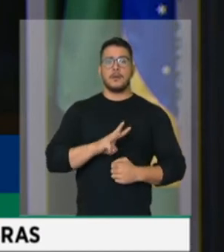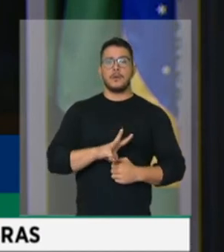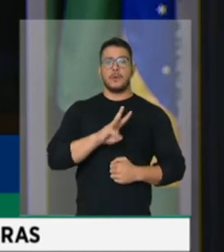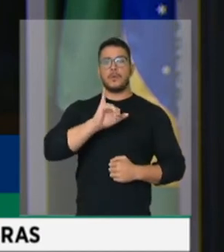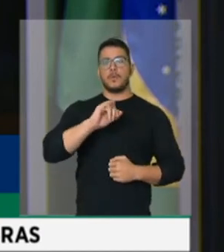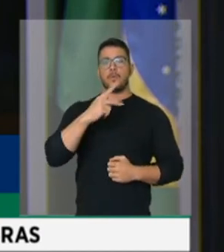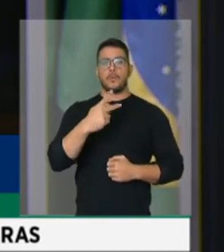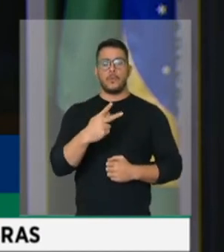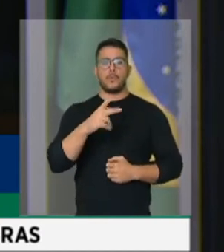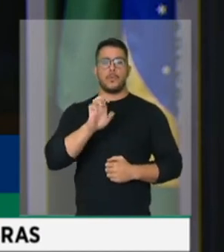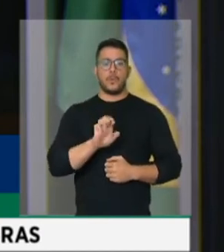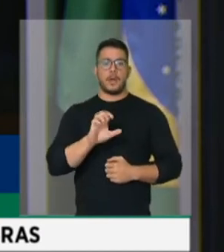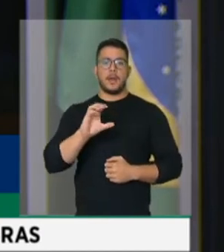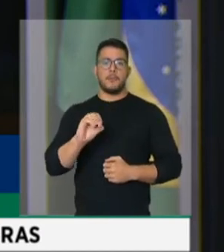ACIONISTA PODERÁTER MAIS DE